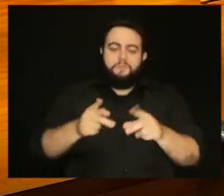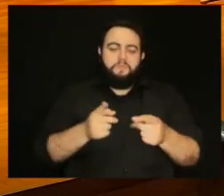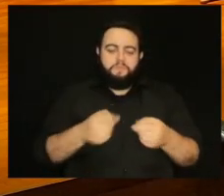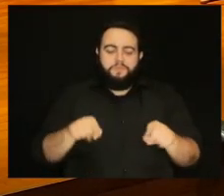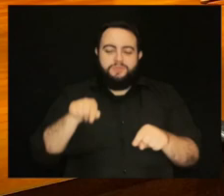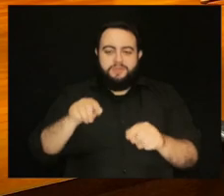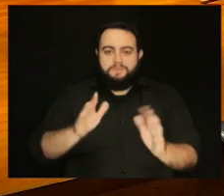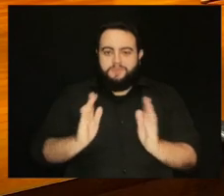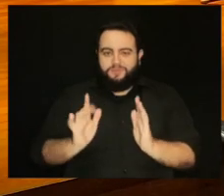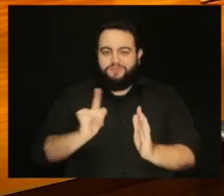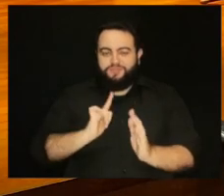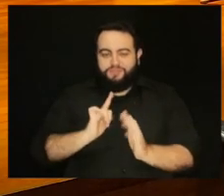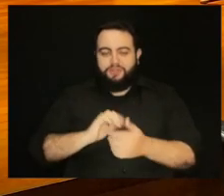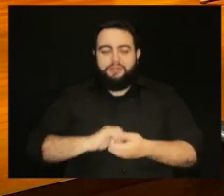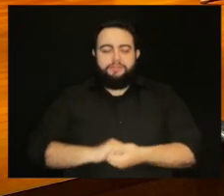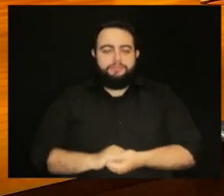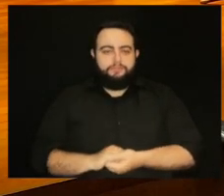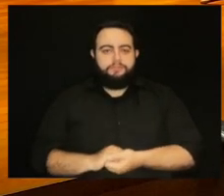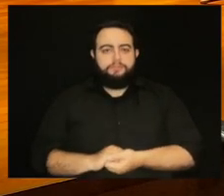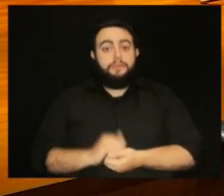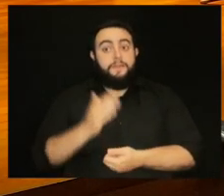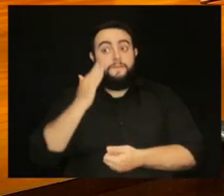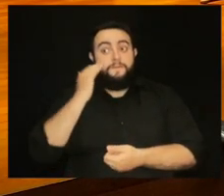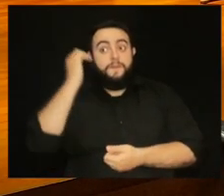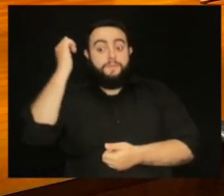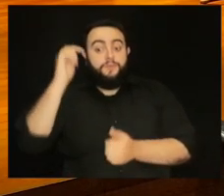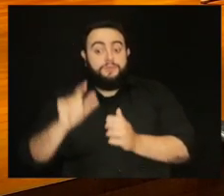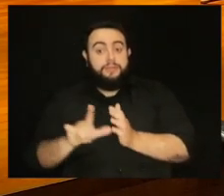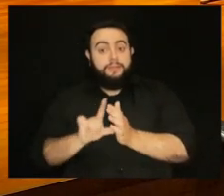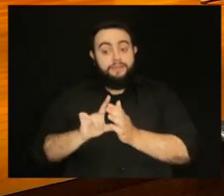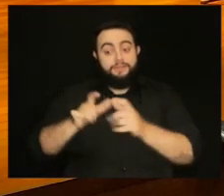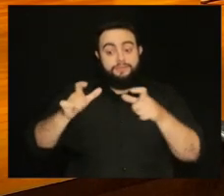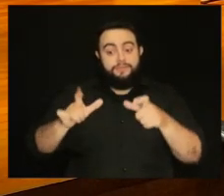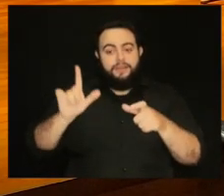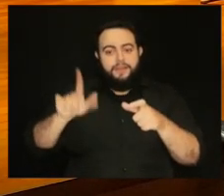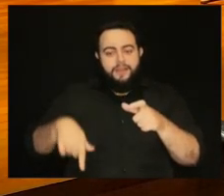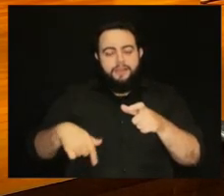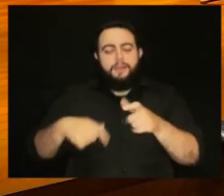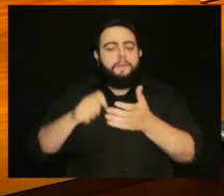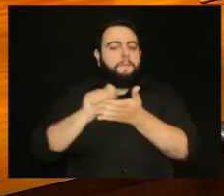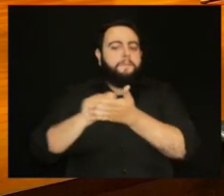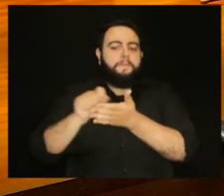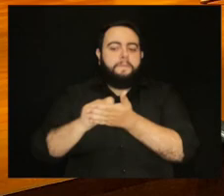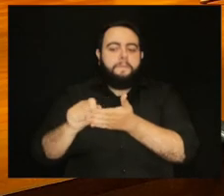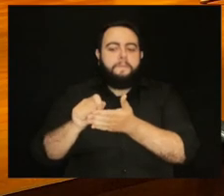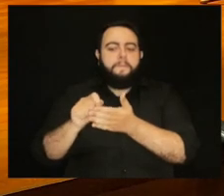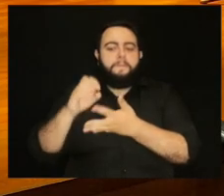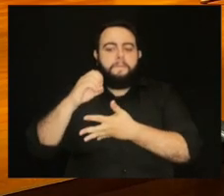grande sucesso antes de existir disco? Eram as partituras. Então o sujeito que editava